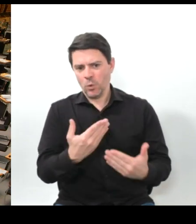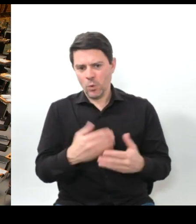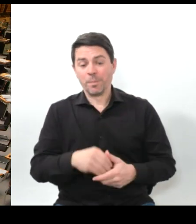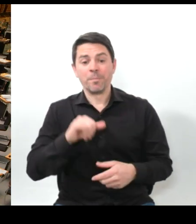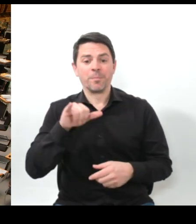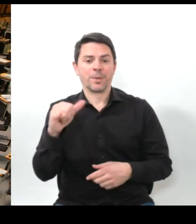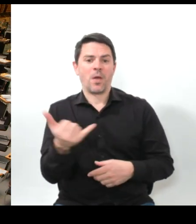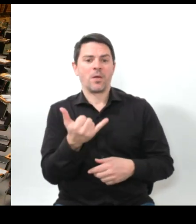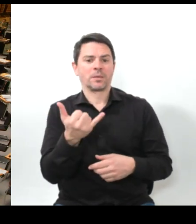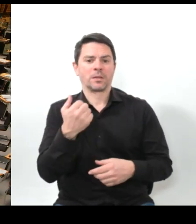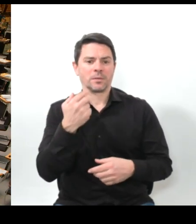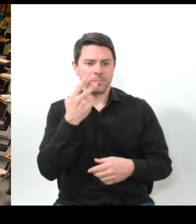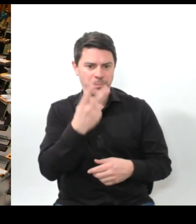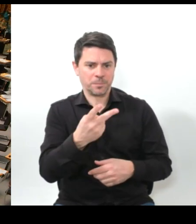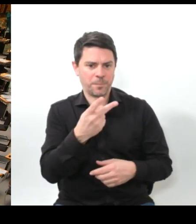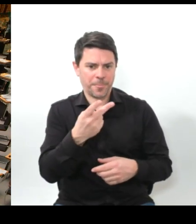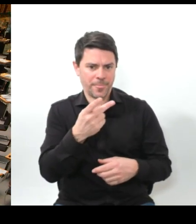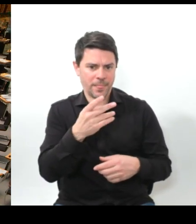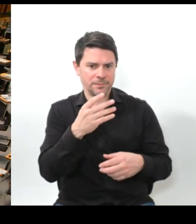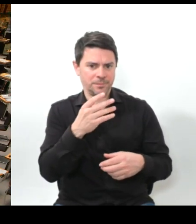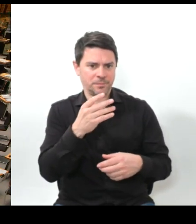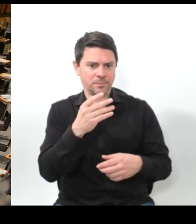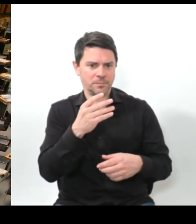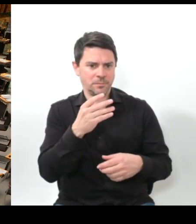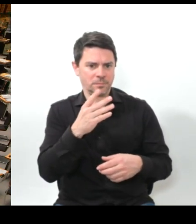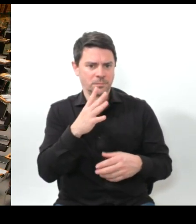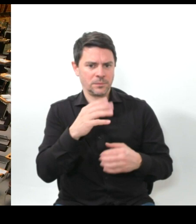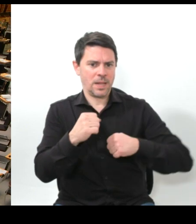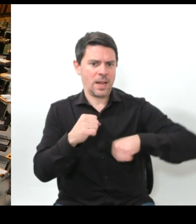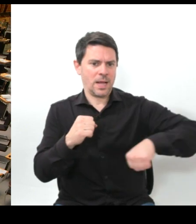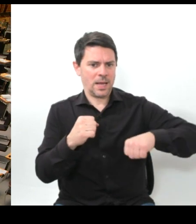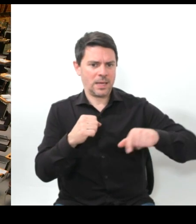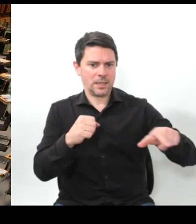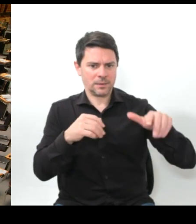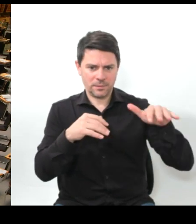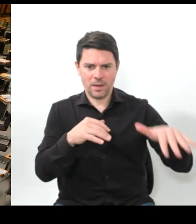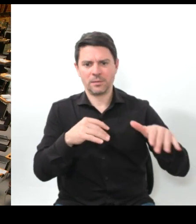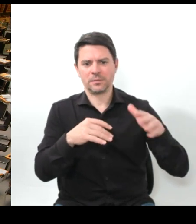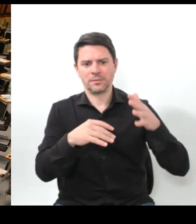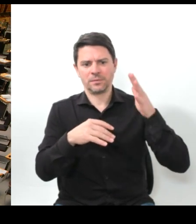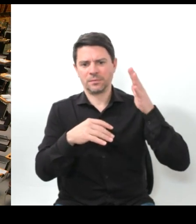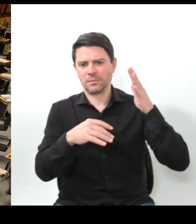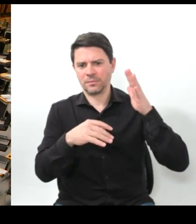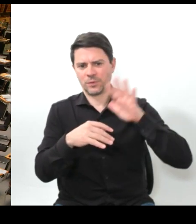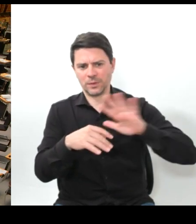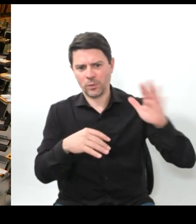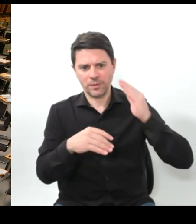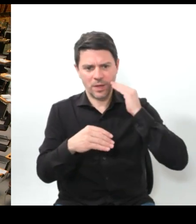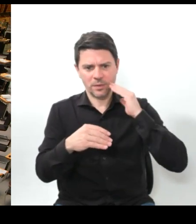Wohnungen bauen will im Blankenburger Süden dann von zehntausend fabulliert, alle fühlen sich freundlich aus Griff veräppelt und daran will keiner mehr.